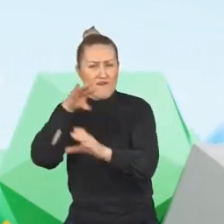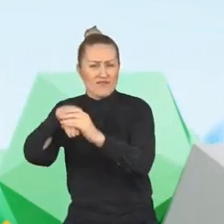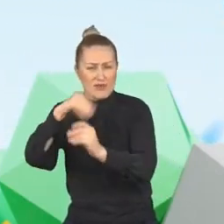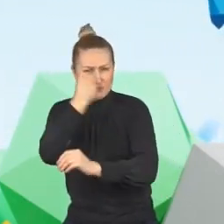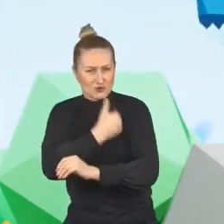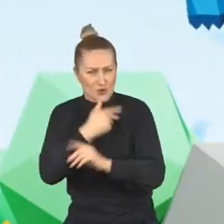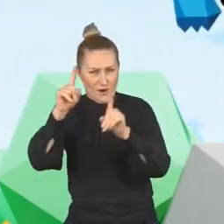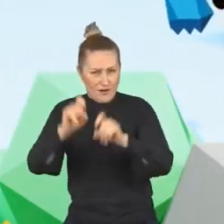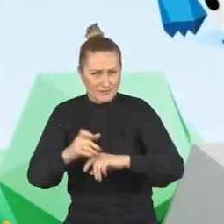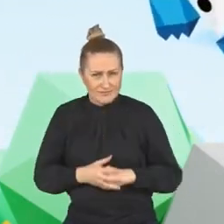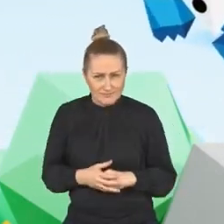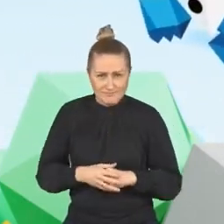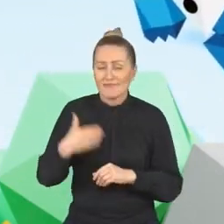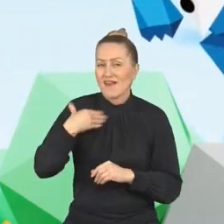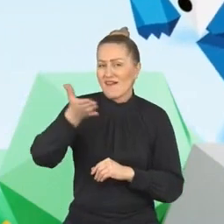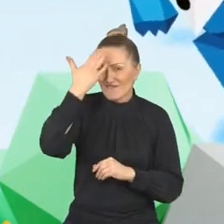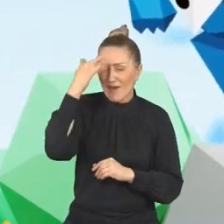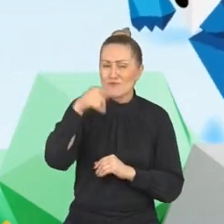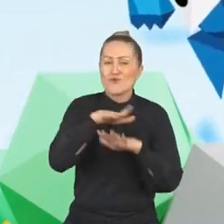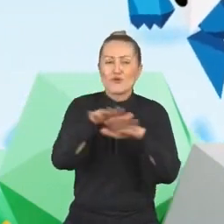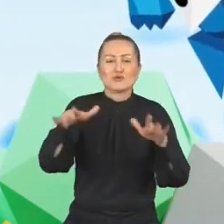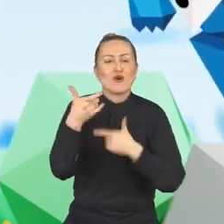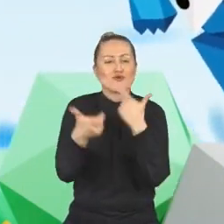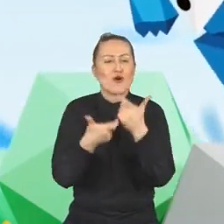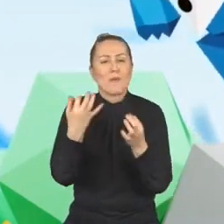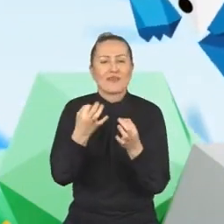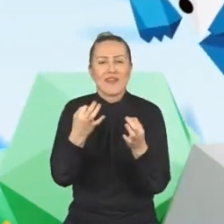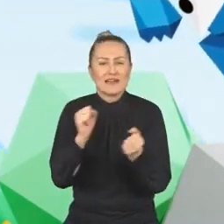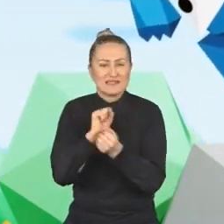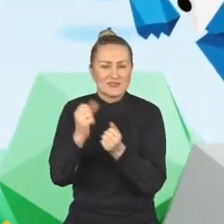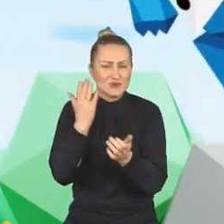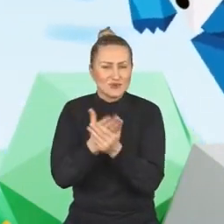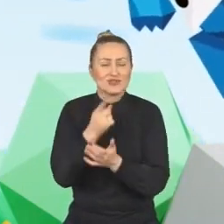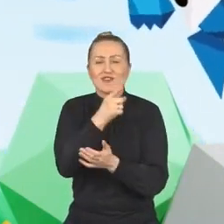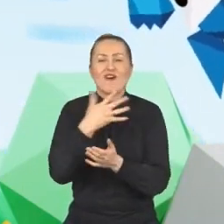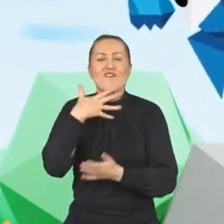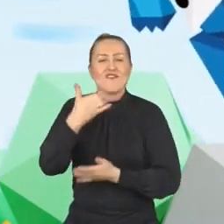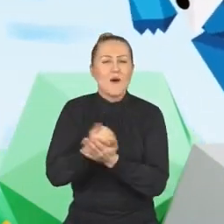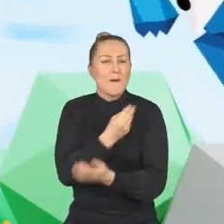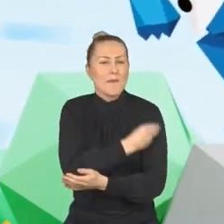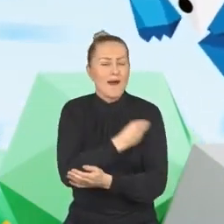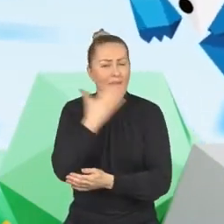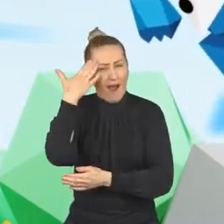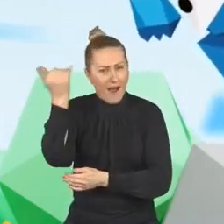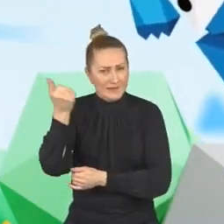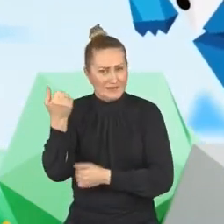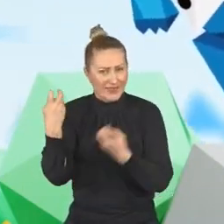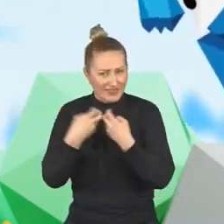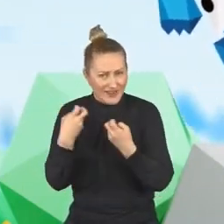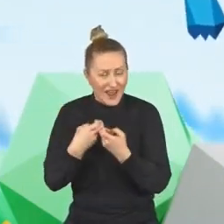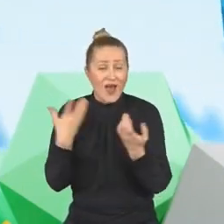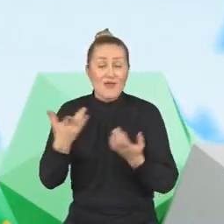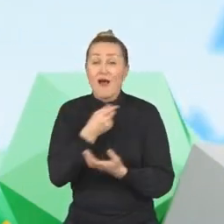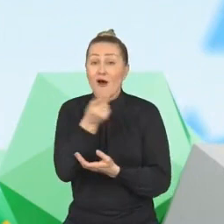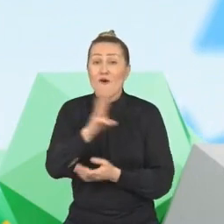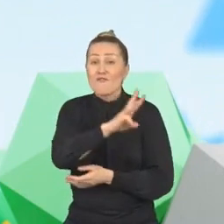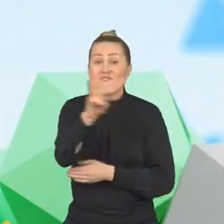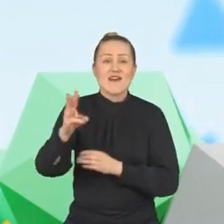Wiem, że wiele w tym zakresie robicie już teraz. Sięgacie po materiały Asów Internetu, ale przecież wy jako historycy czy nauczyciele